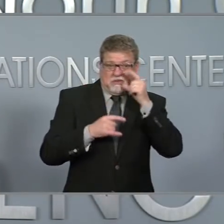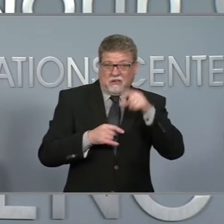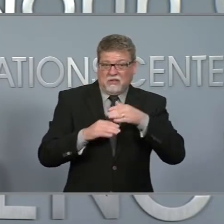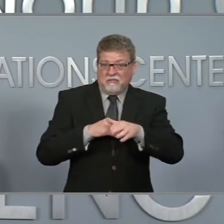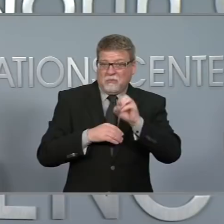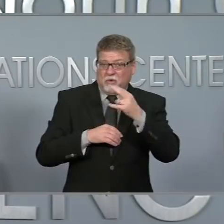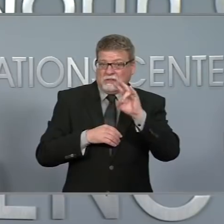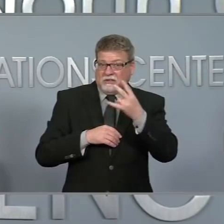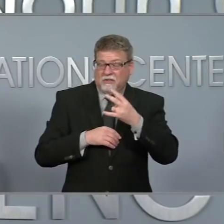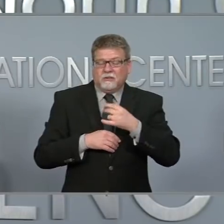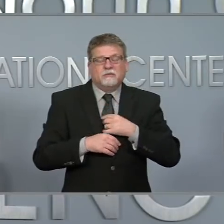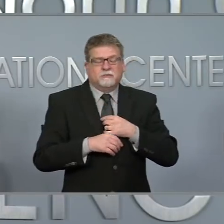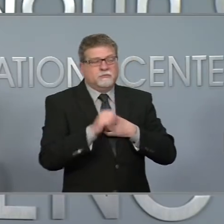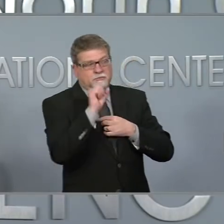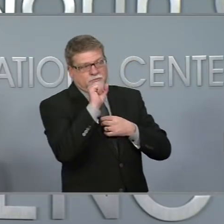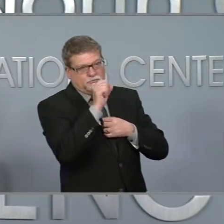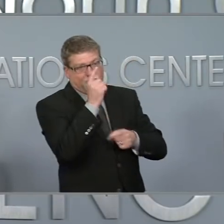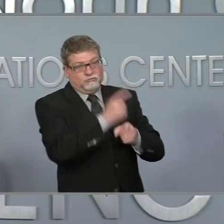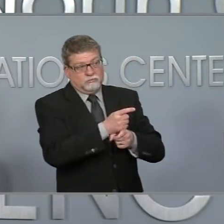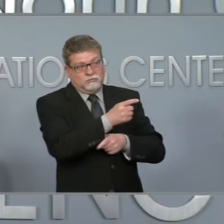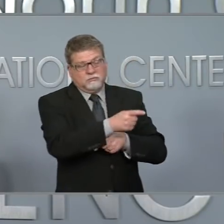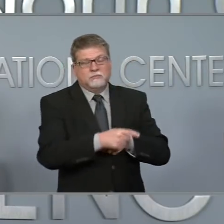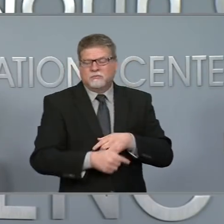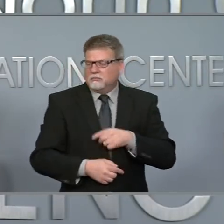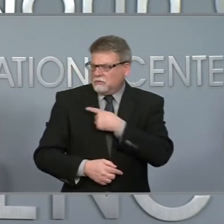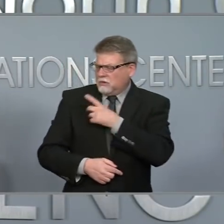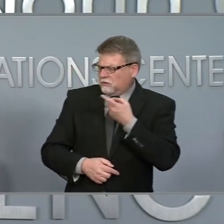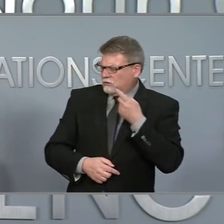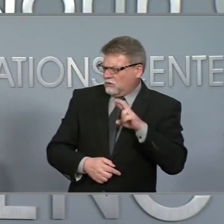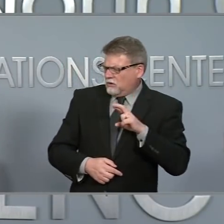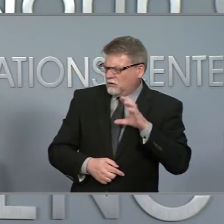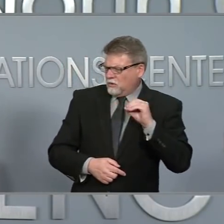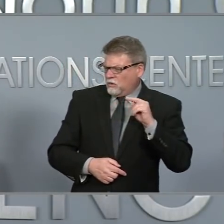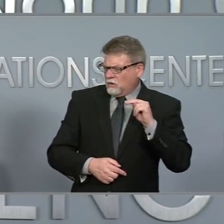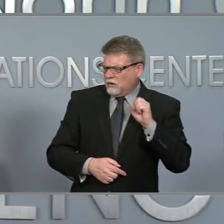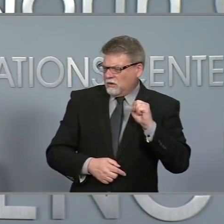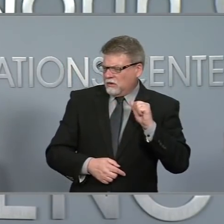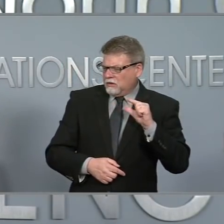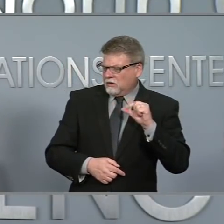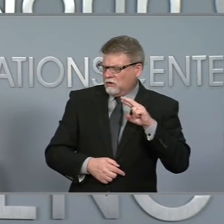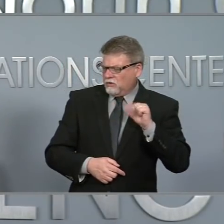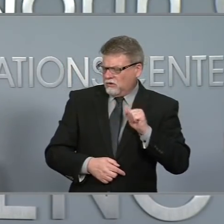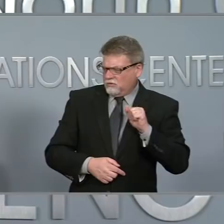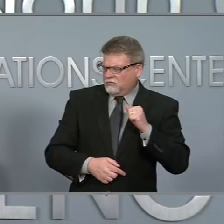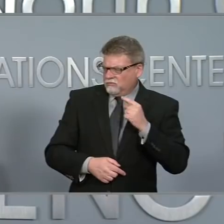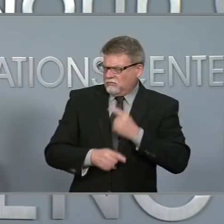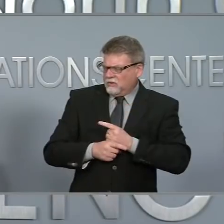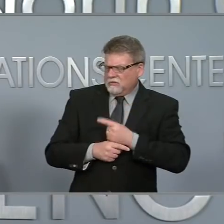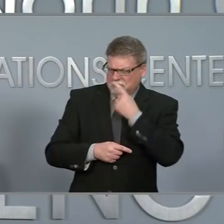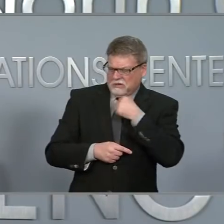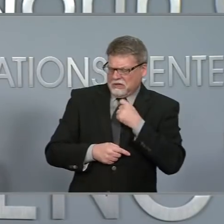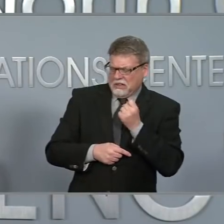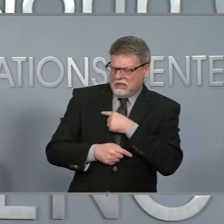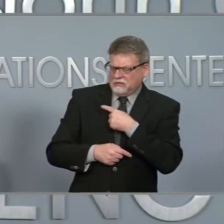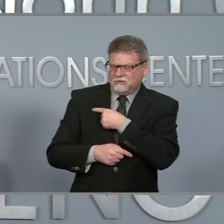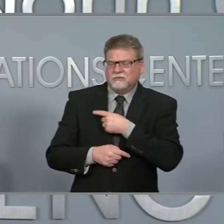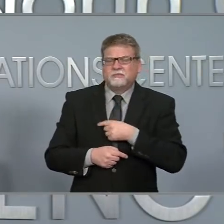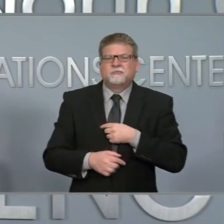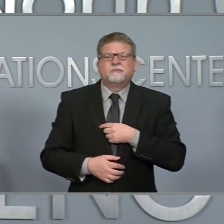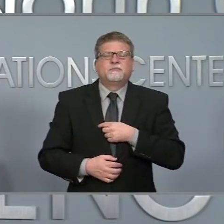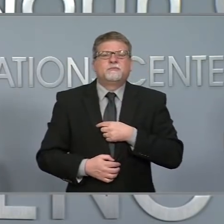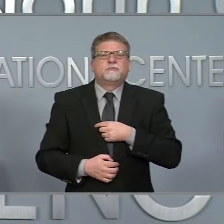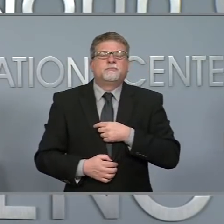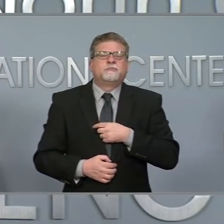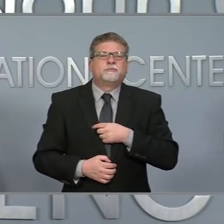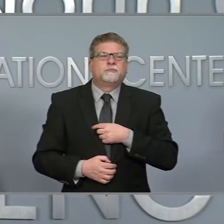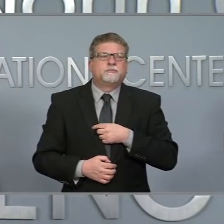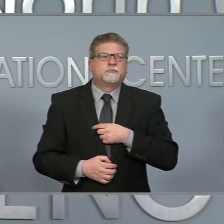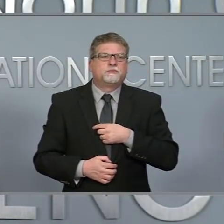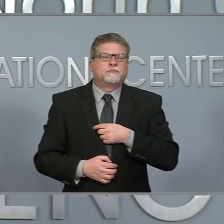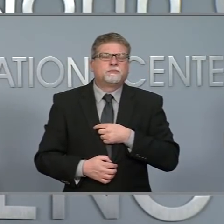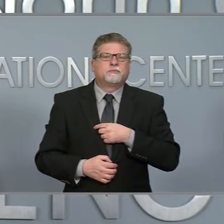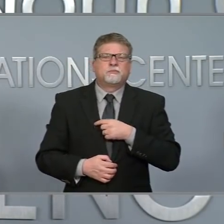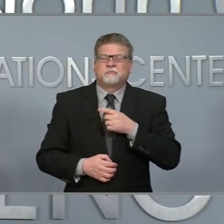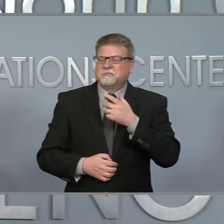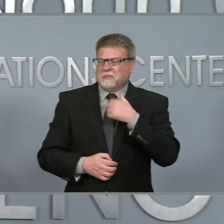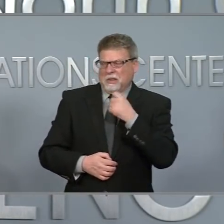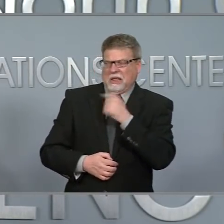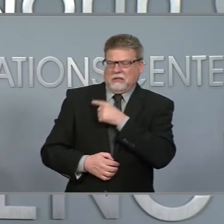las debes previas al el